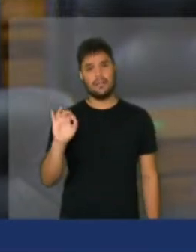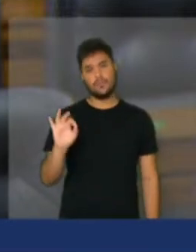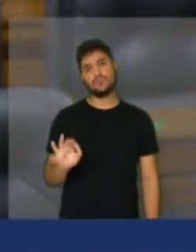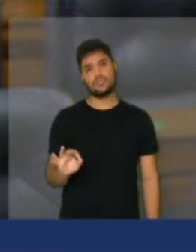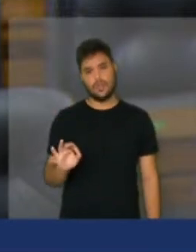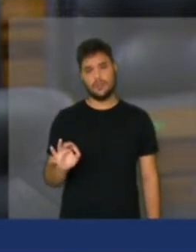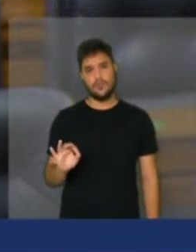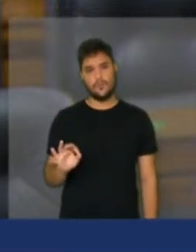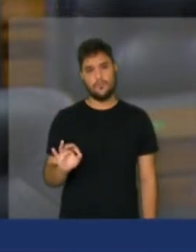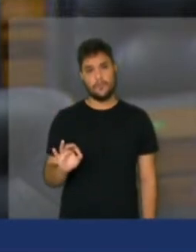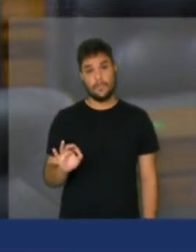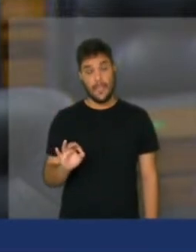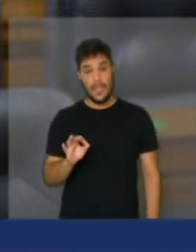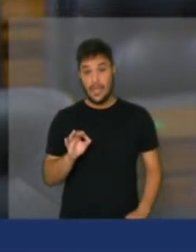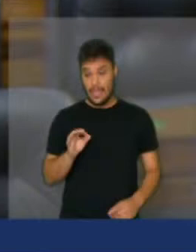CONTAS DELE, NESSA OFFSHORE... AUMENTARAM 14 MILHÕES DE